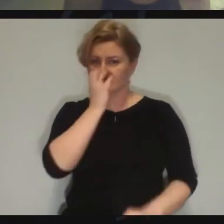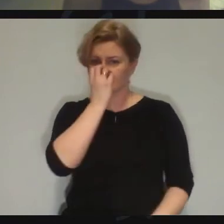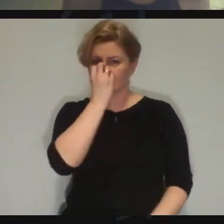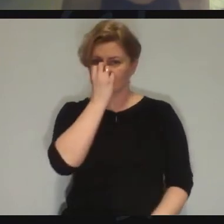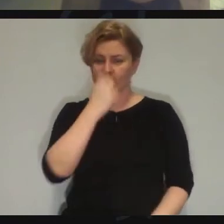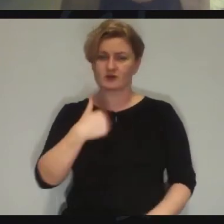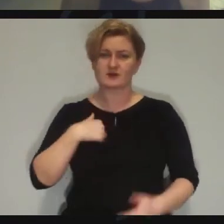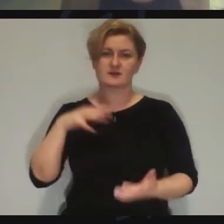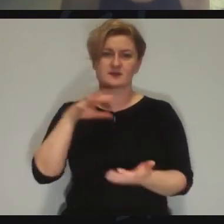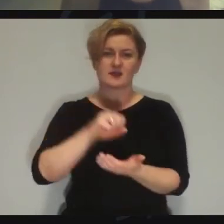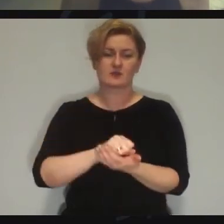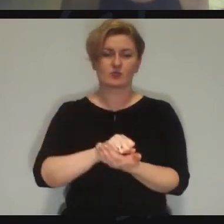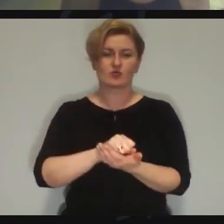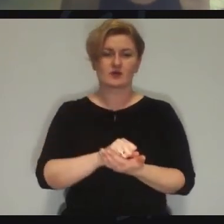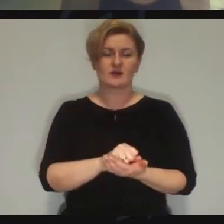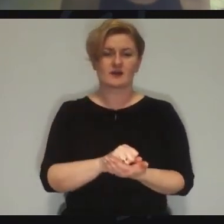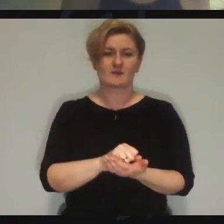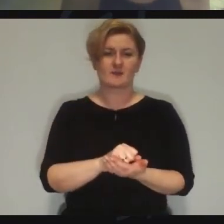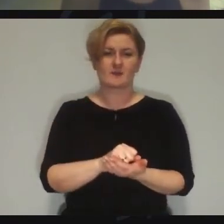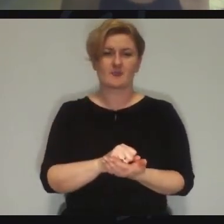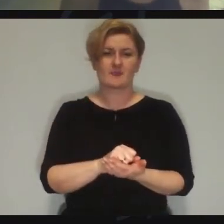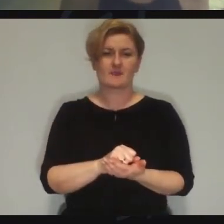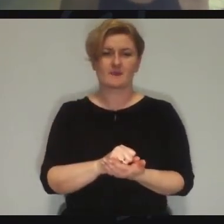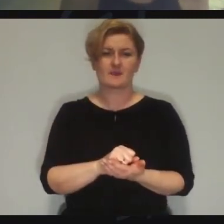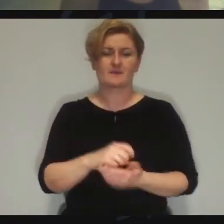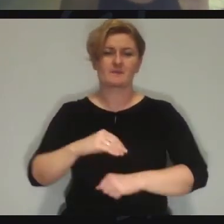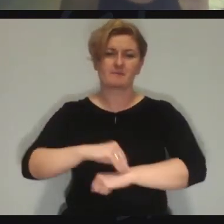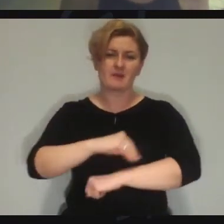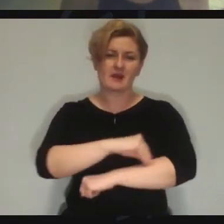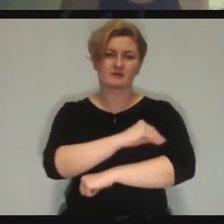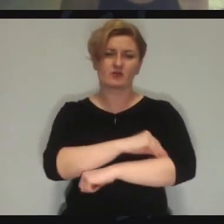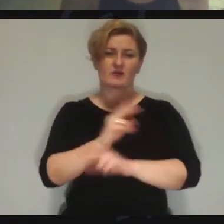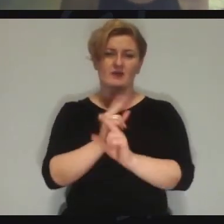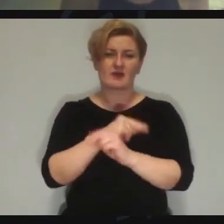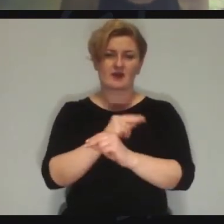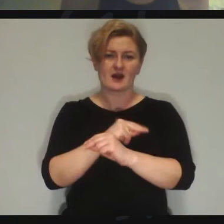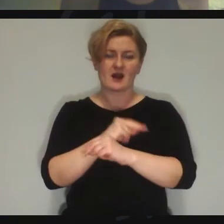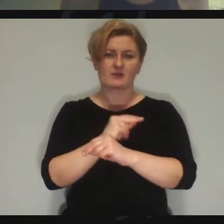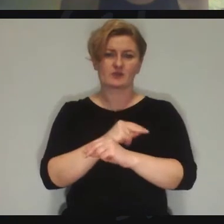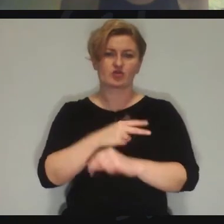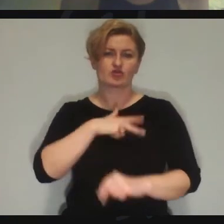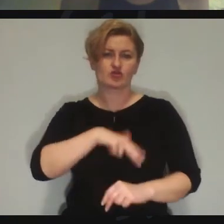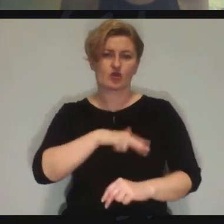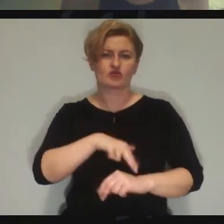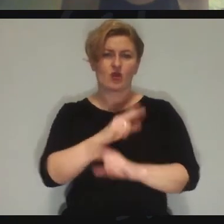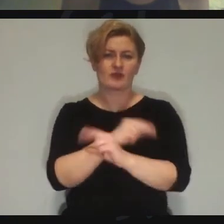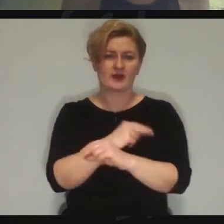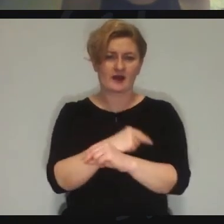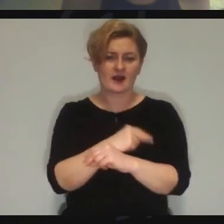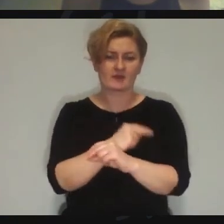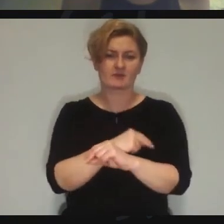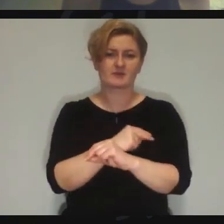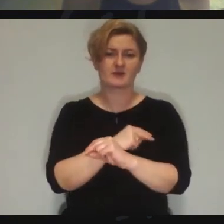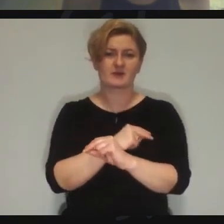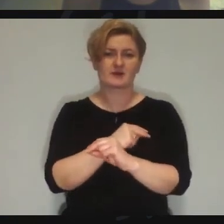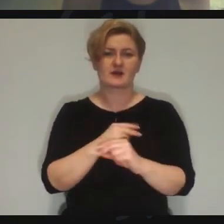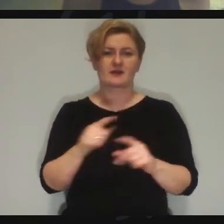Oprócz metod socjoterapeutycznych, zajmuję się również pedagogiką cyrku,